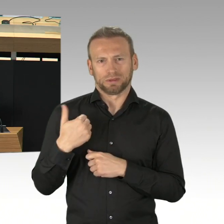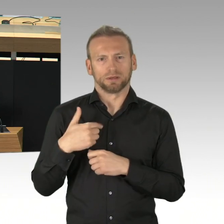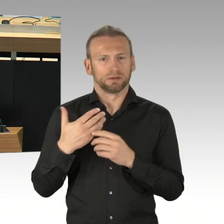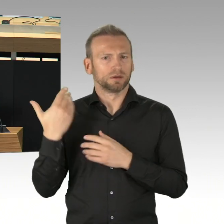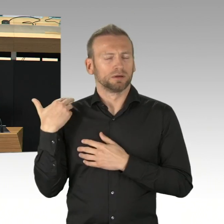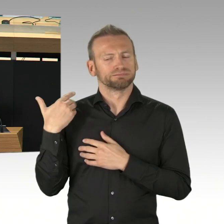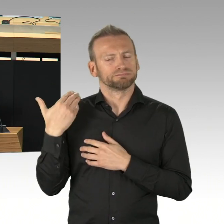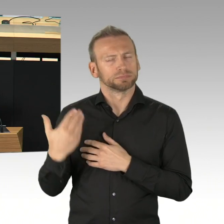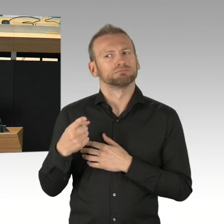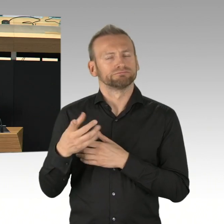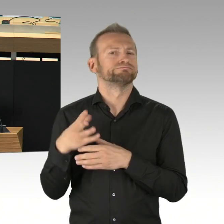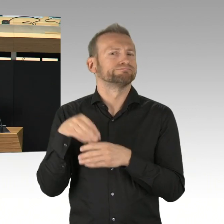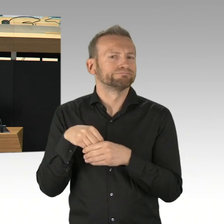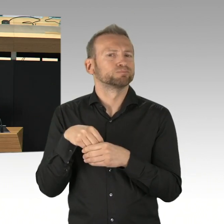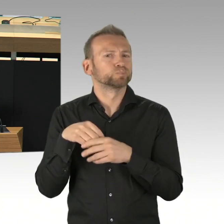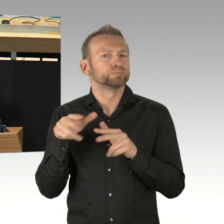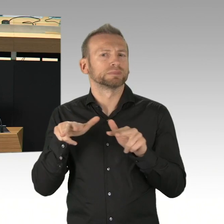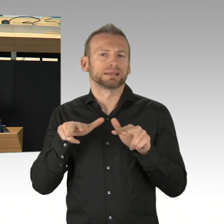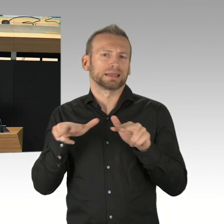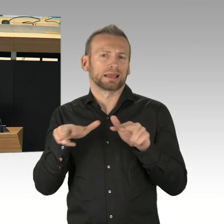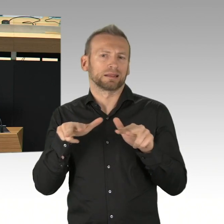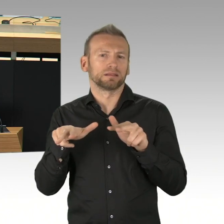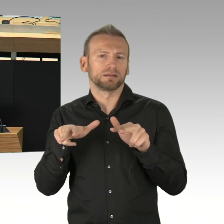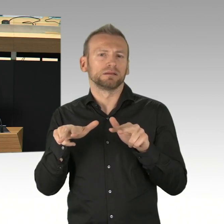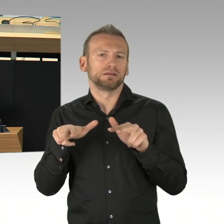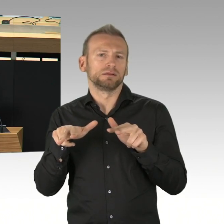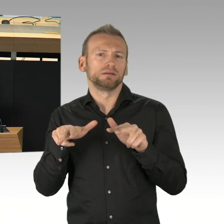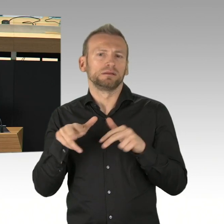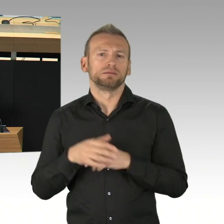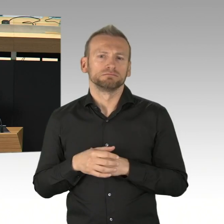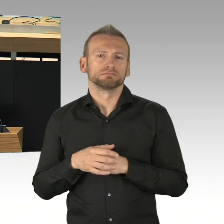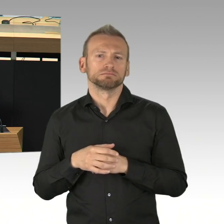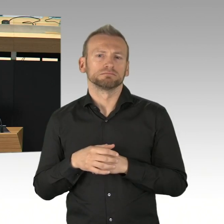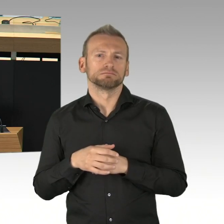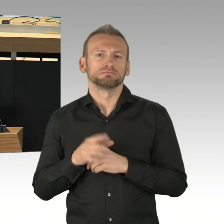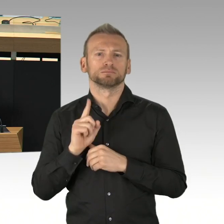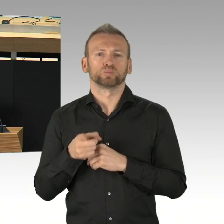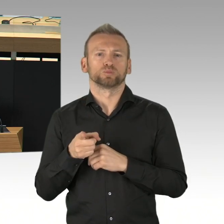Deshalb steigen die Mieten. Sozial ist daher, was mehr Wohnungen schafft!